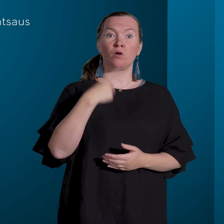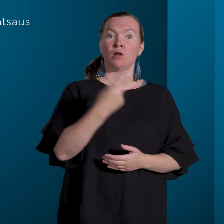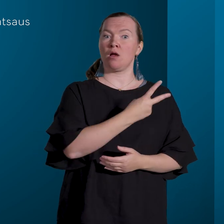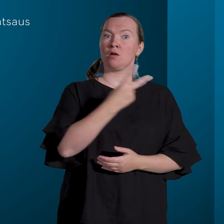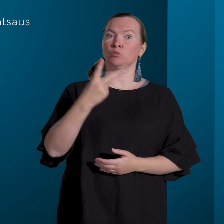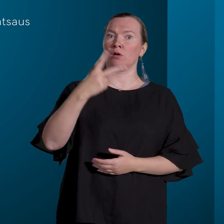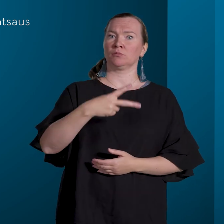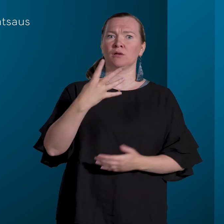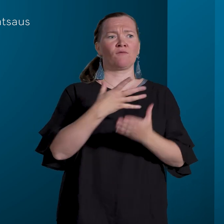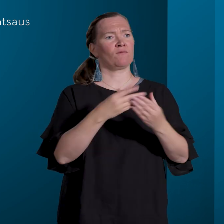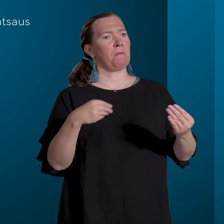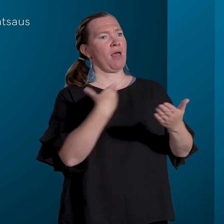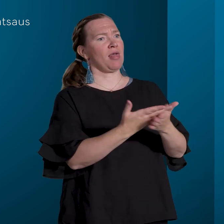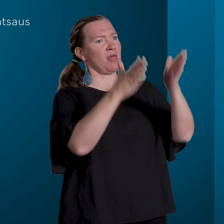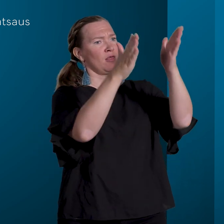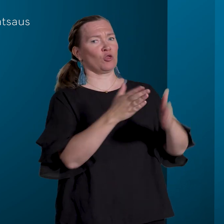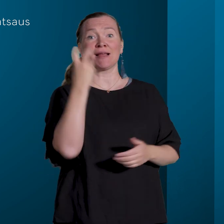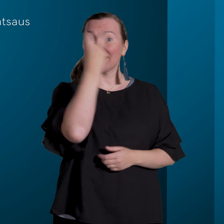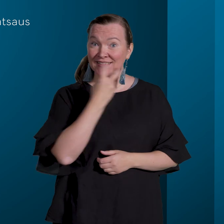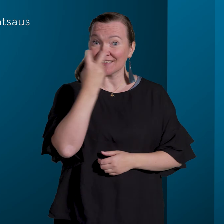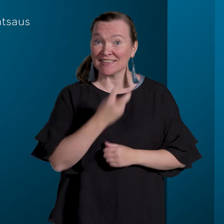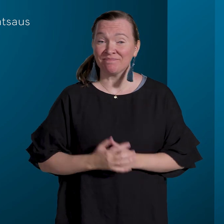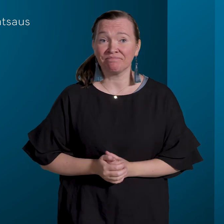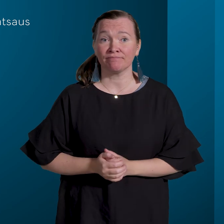vuoden 2024 vapaaehtoista.